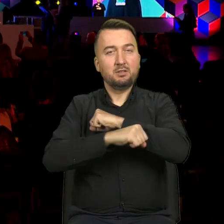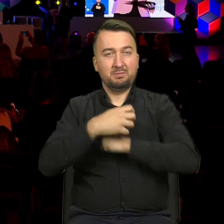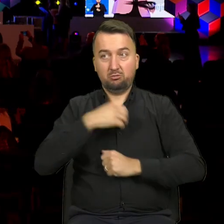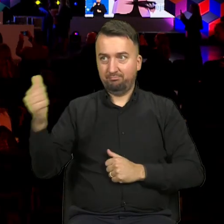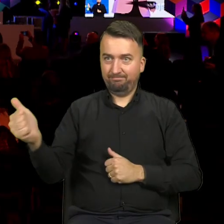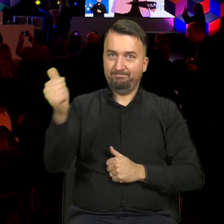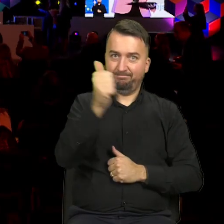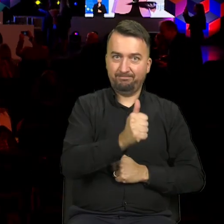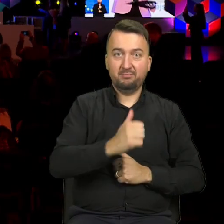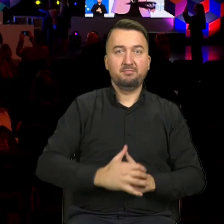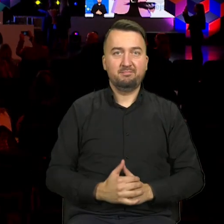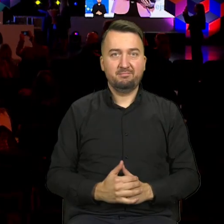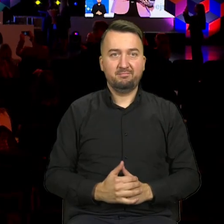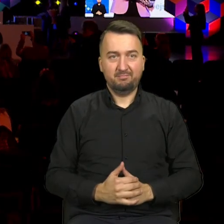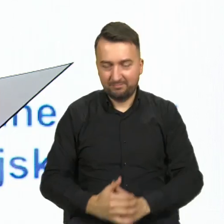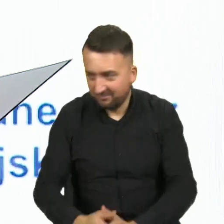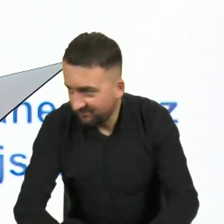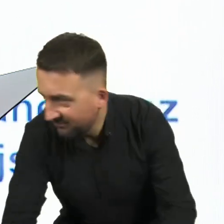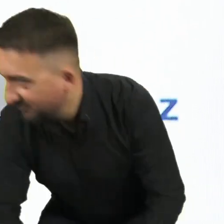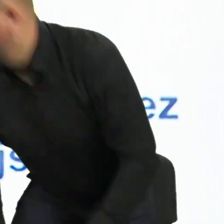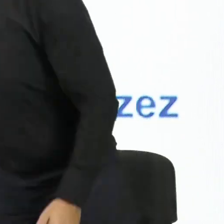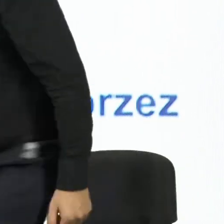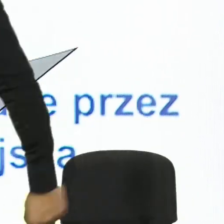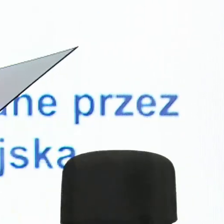Dziękuję bardzo za zaproszenie na tę wspaniałą scenę.